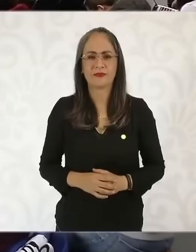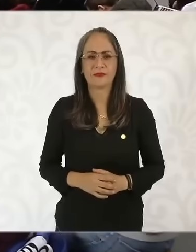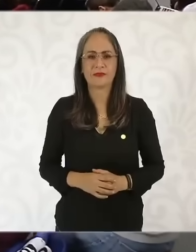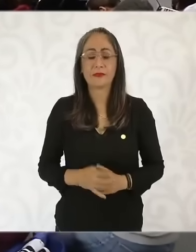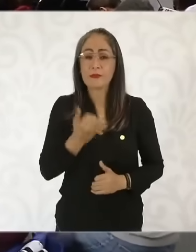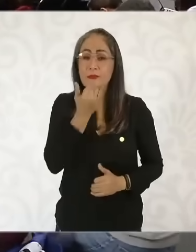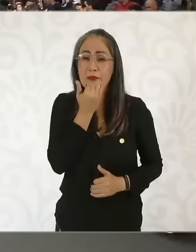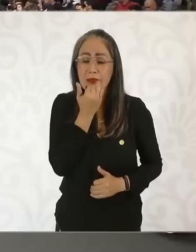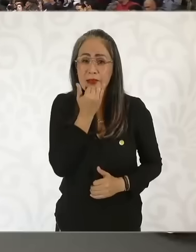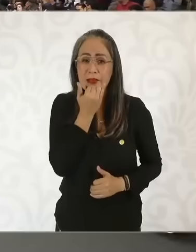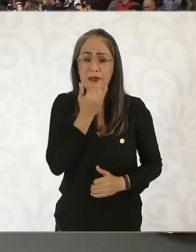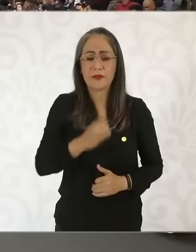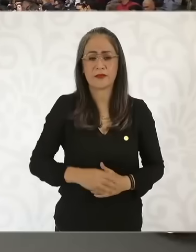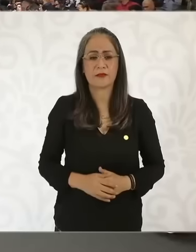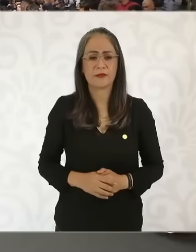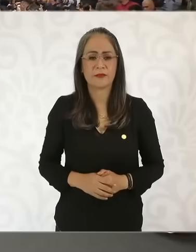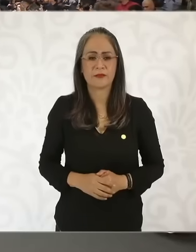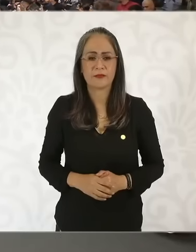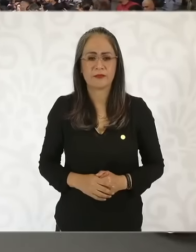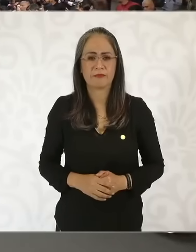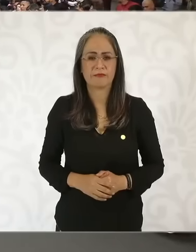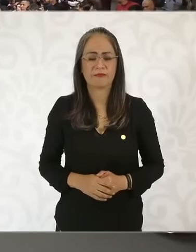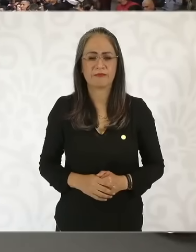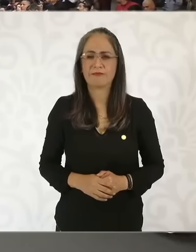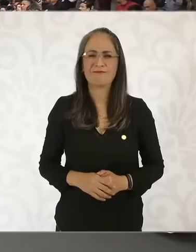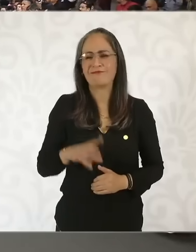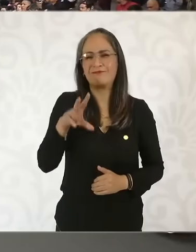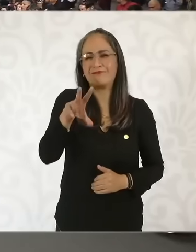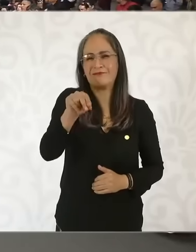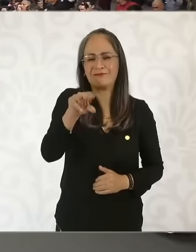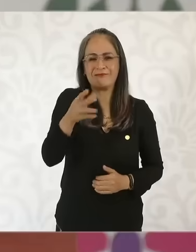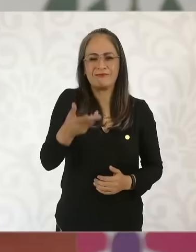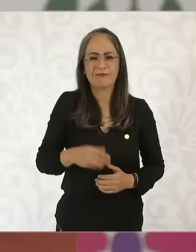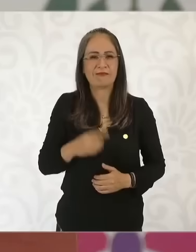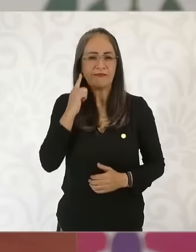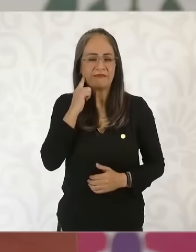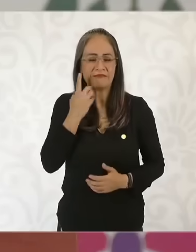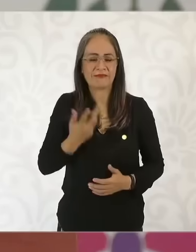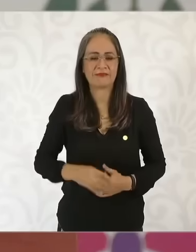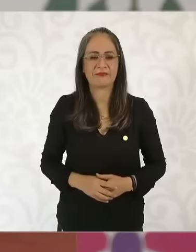Perdón, presuntos delincuentes. Se presentó alguna